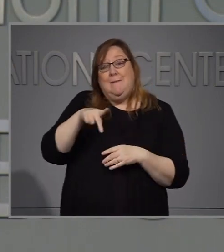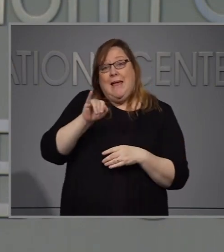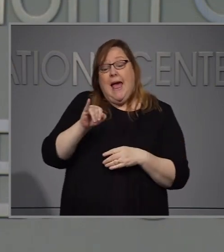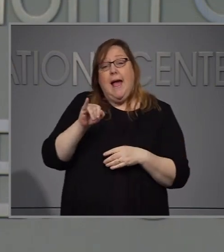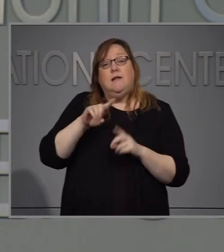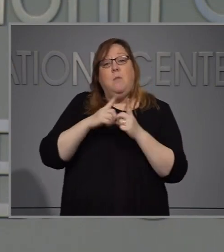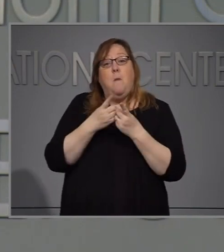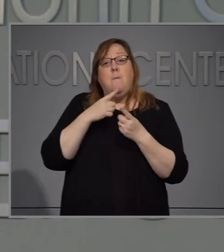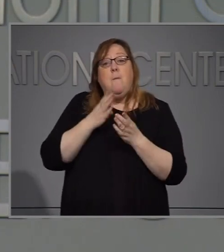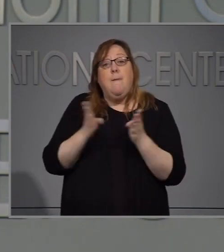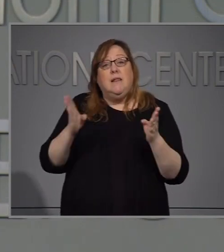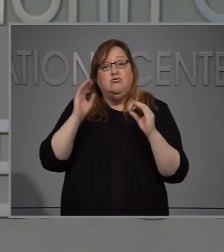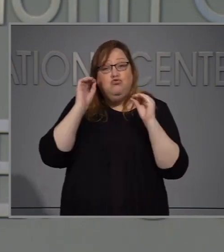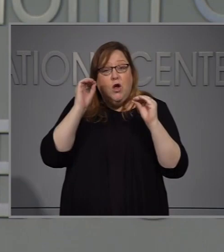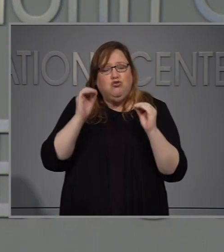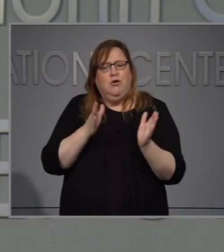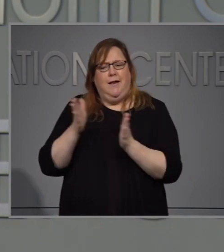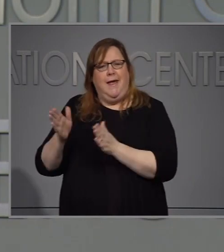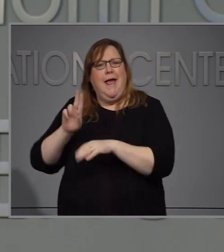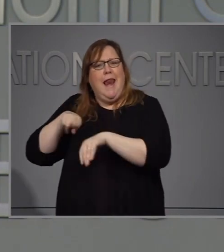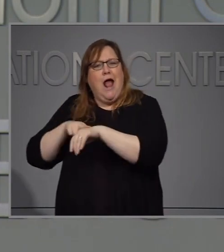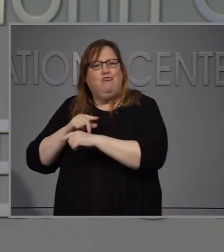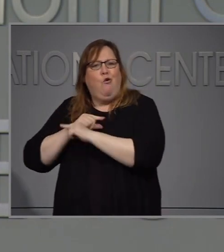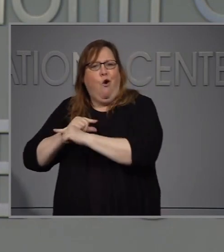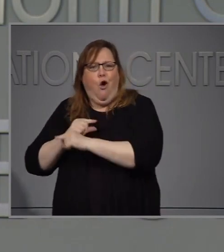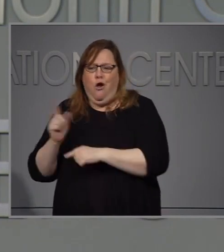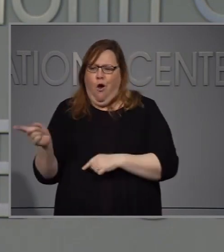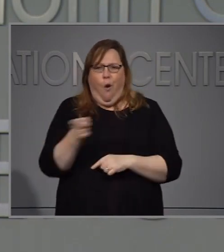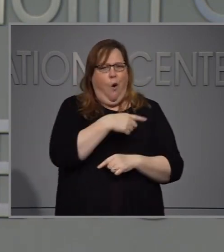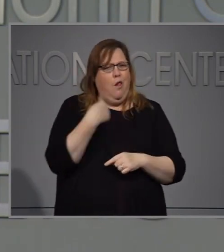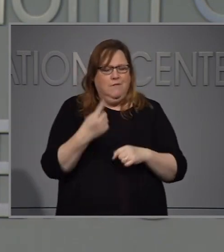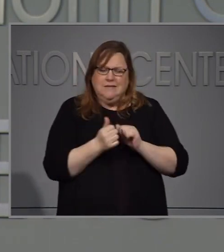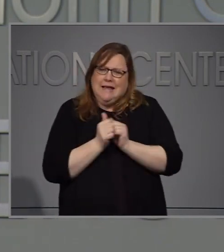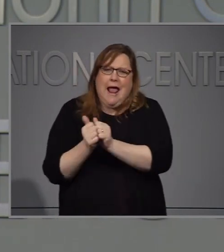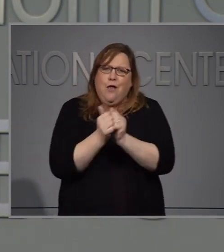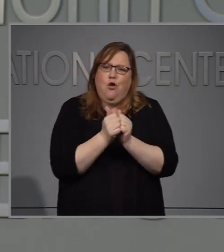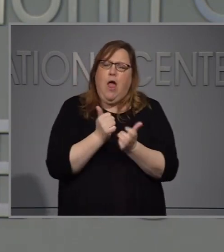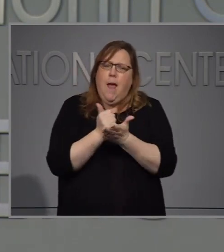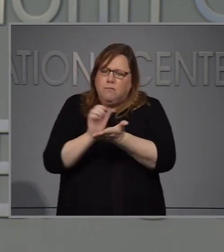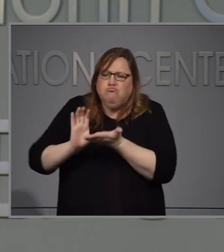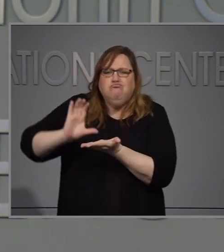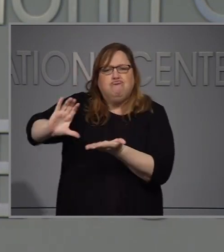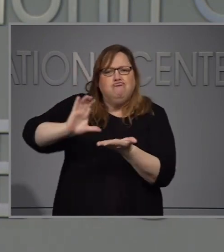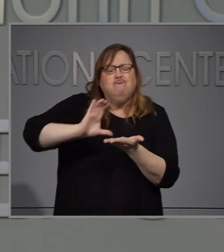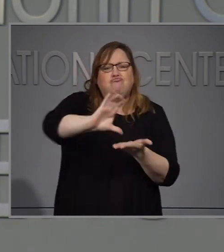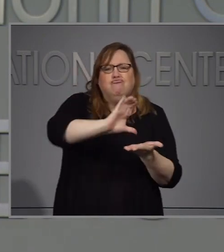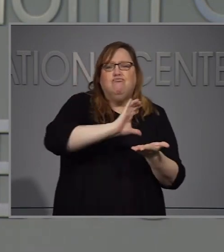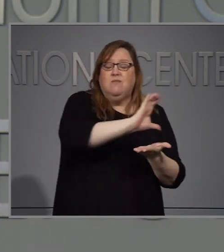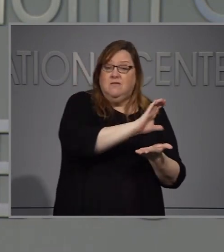pública, la Guardia Nacional que todo fuera un éxito con esta hora, los en el meros y